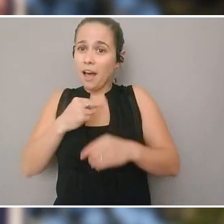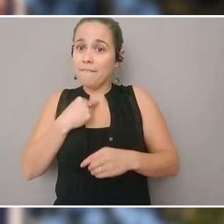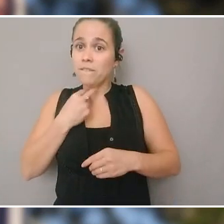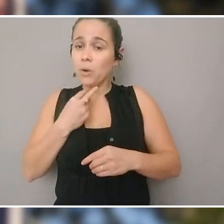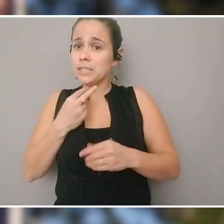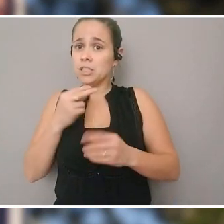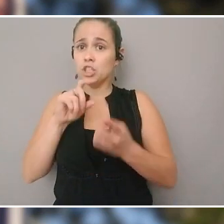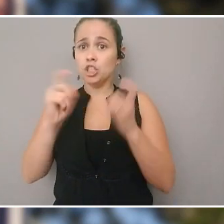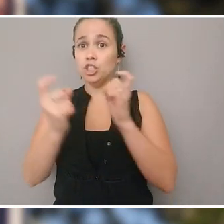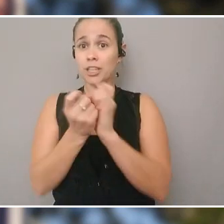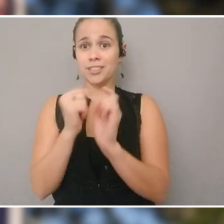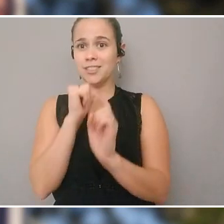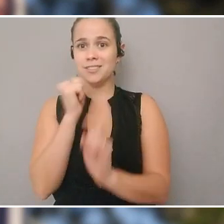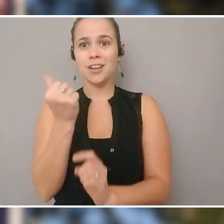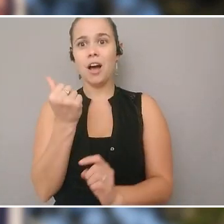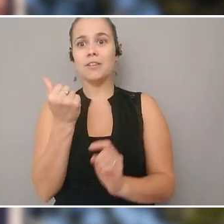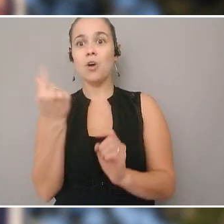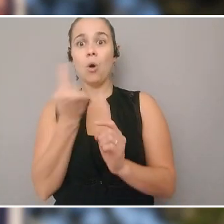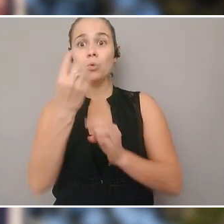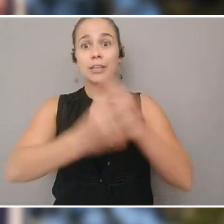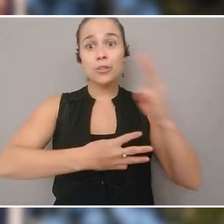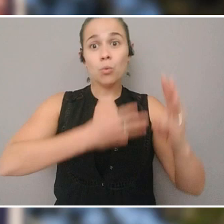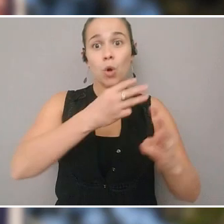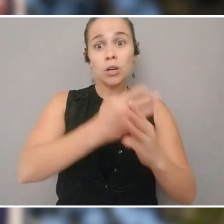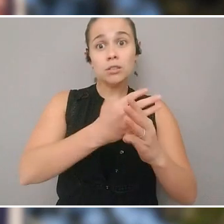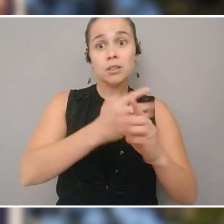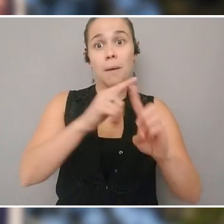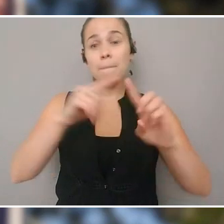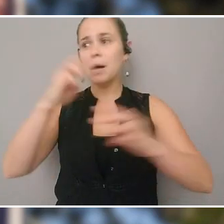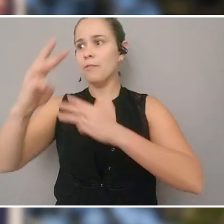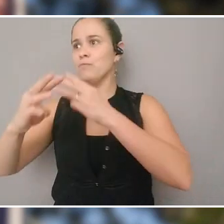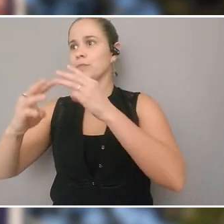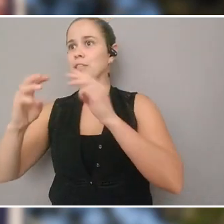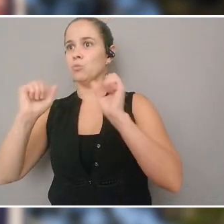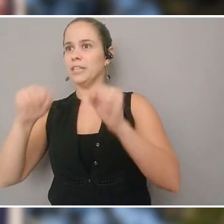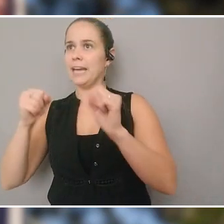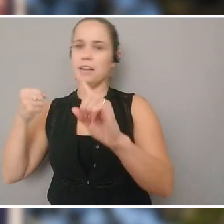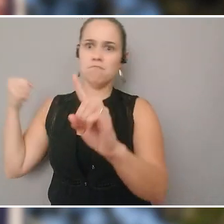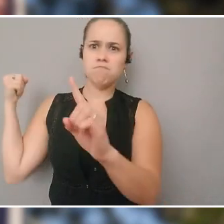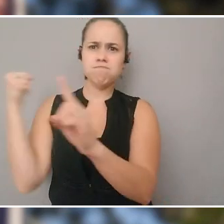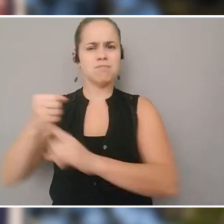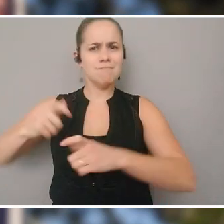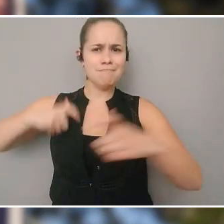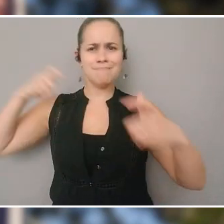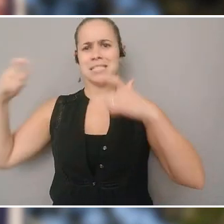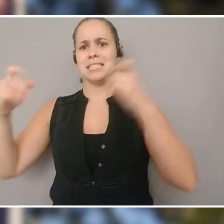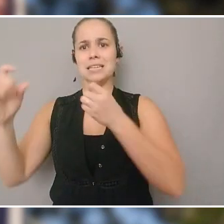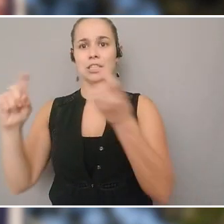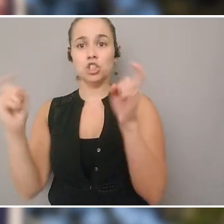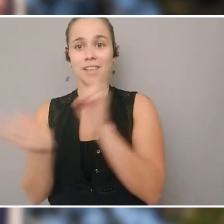no solo el mundo, sino que hagan un cambio